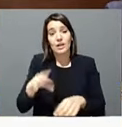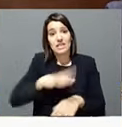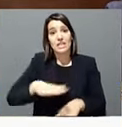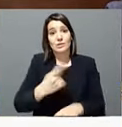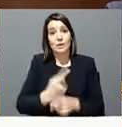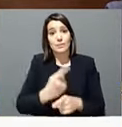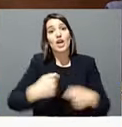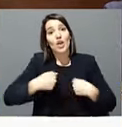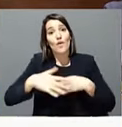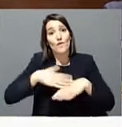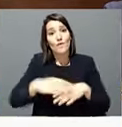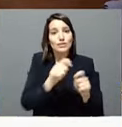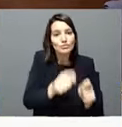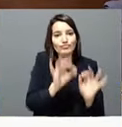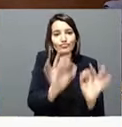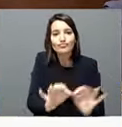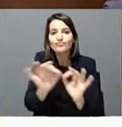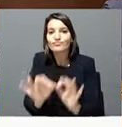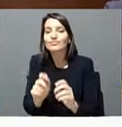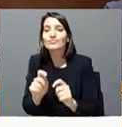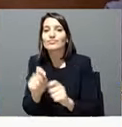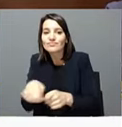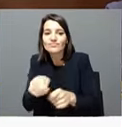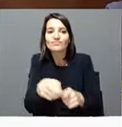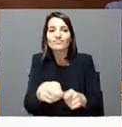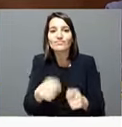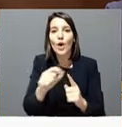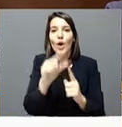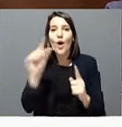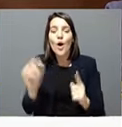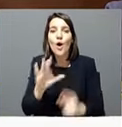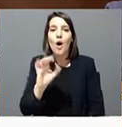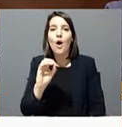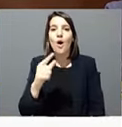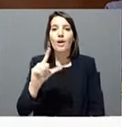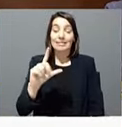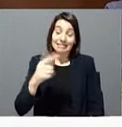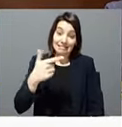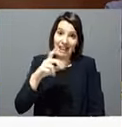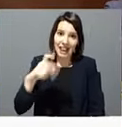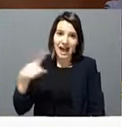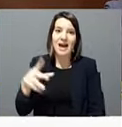manutenção e, portanto, até agora ninguém me arrancou a hortelã. Mas aproveito de